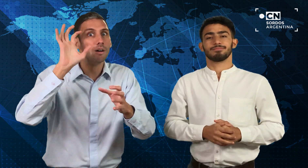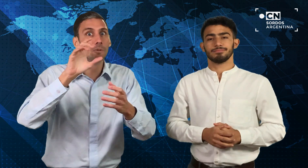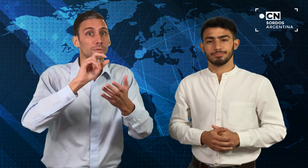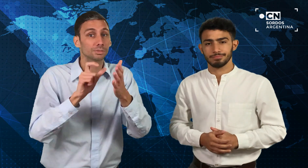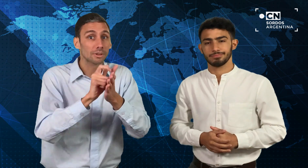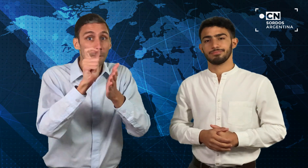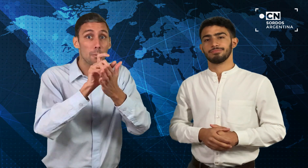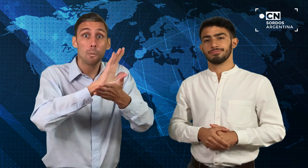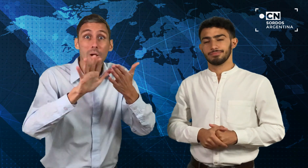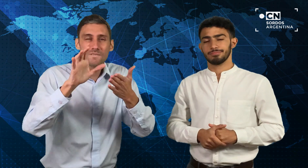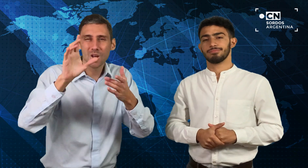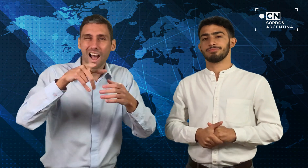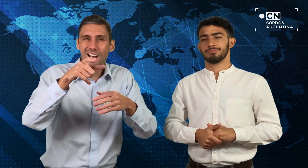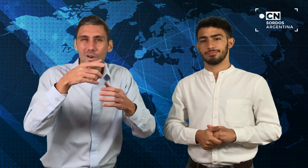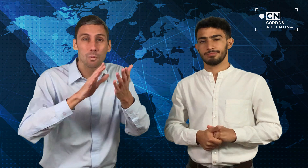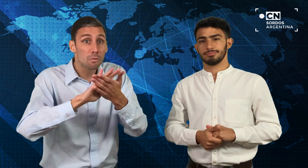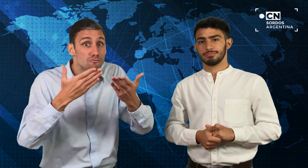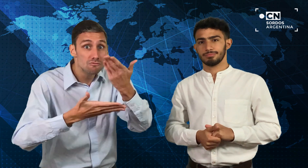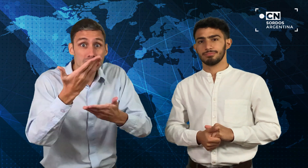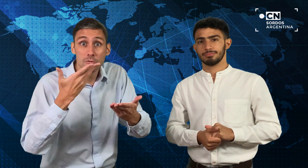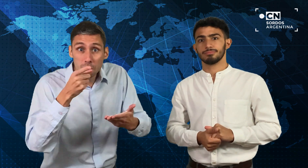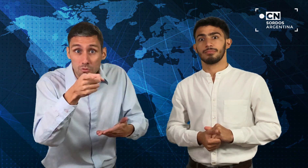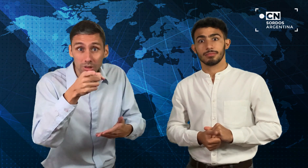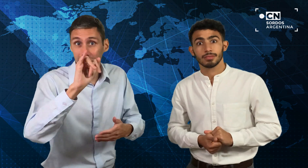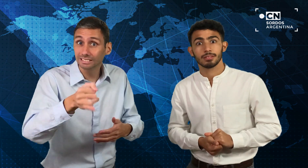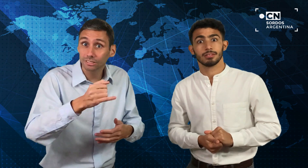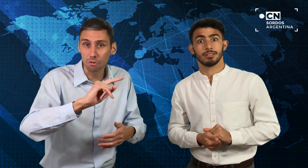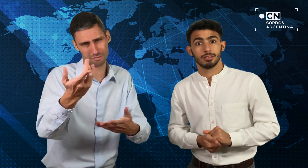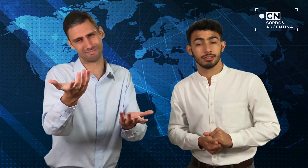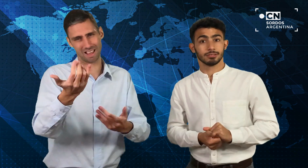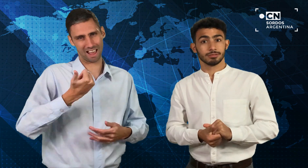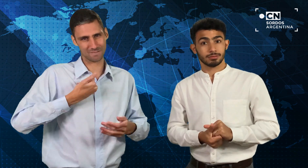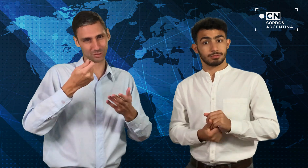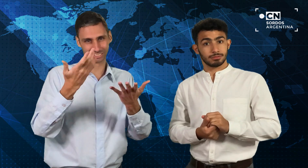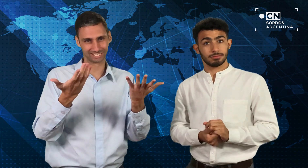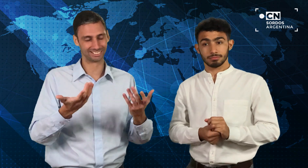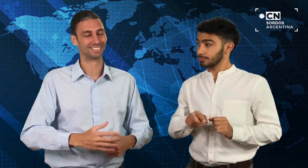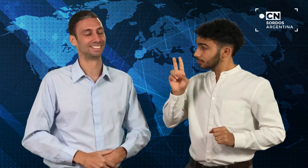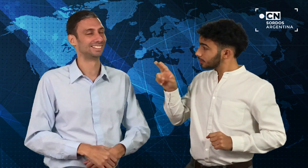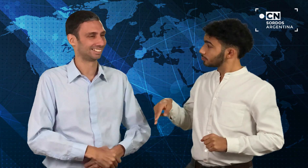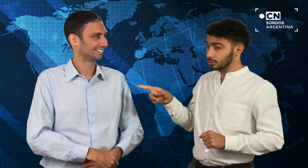Ayúdennos a compartir toda la información. - Tenés razón.